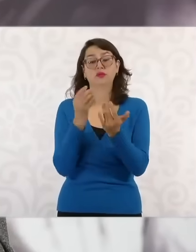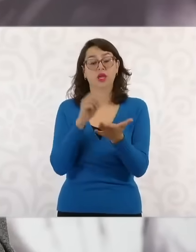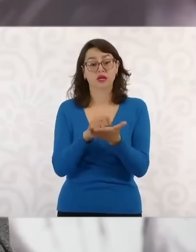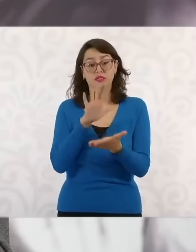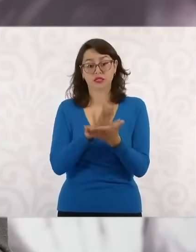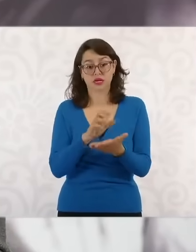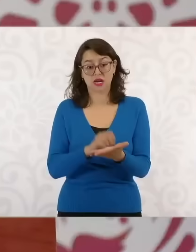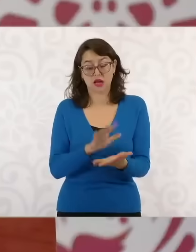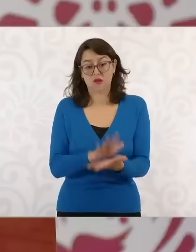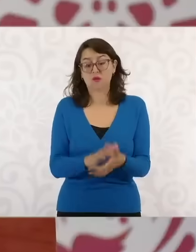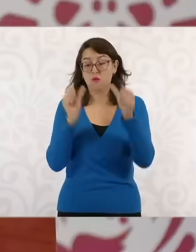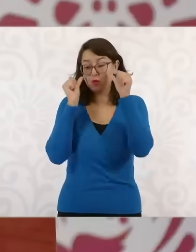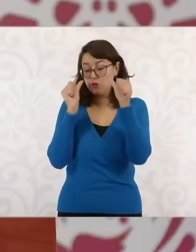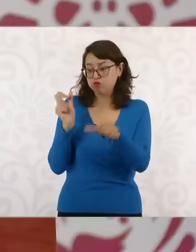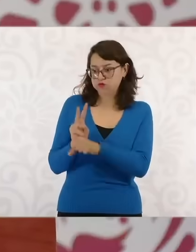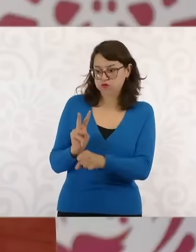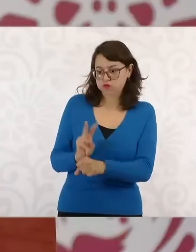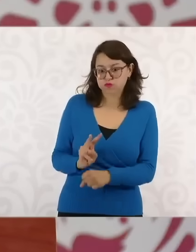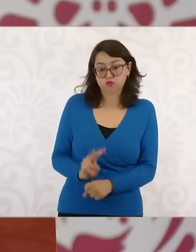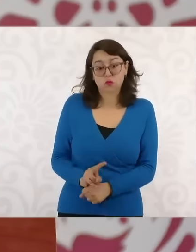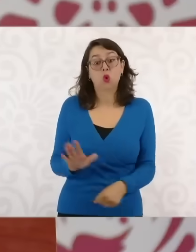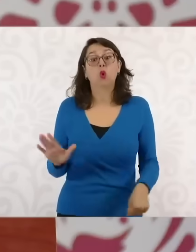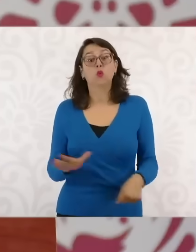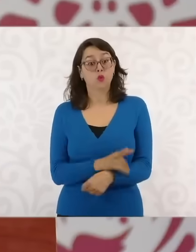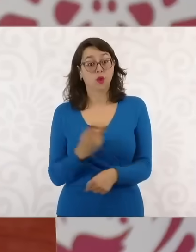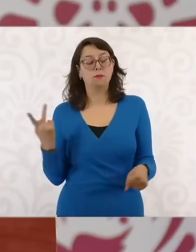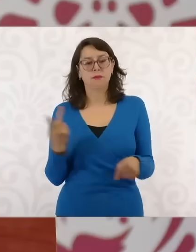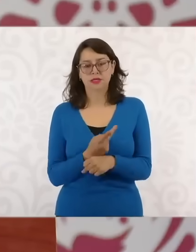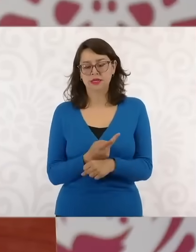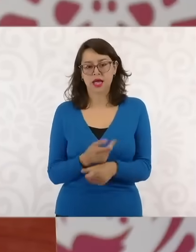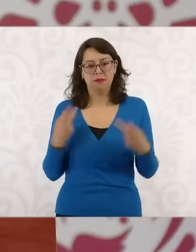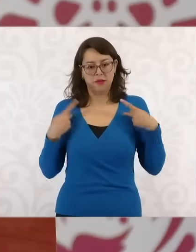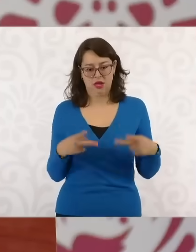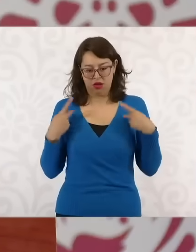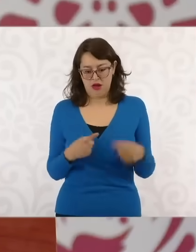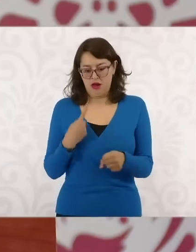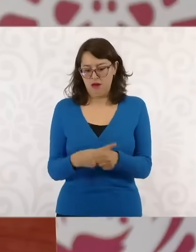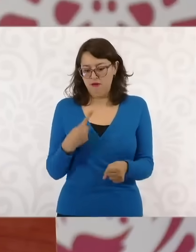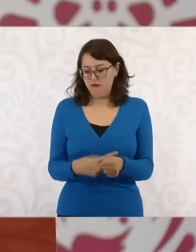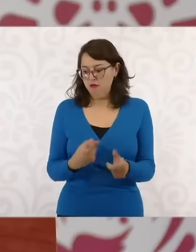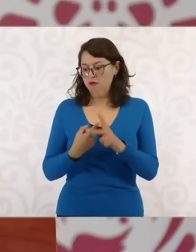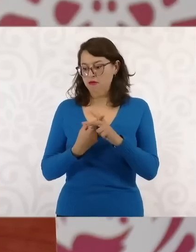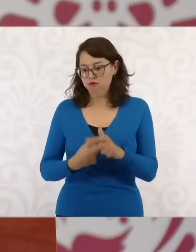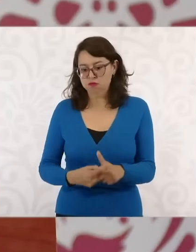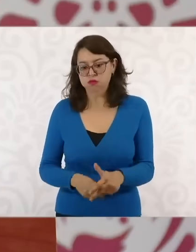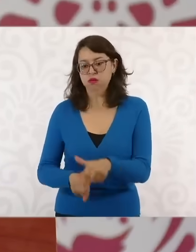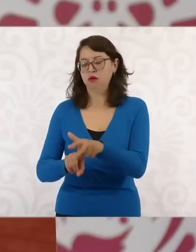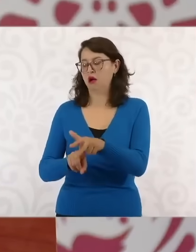seguimiento, porque hay mucha variabilidad en la forma en que se tratan y un enfermo que tiene